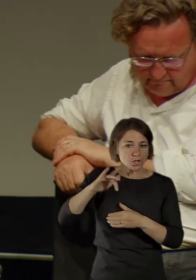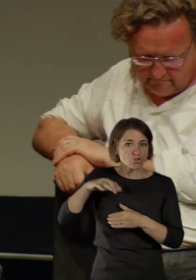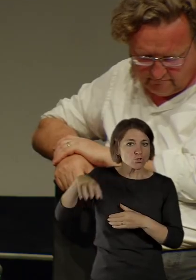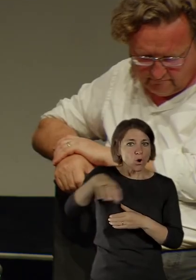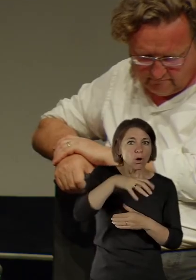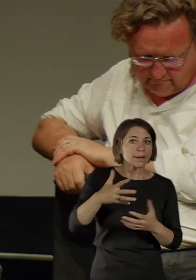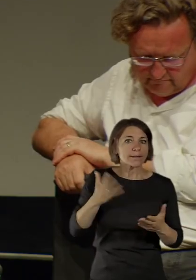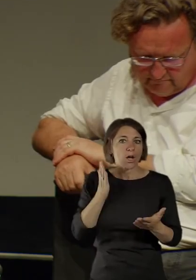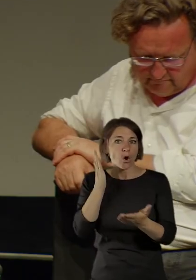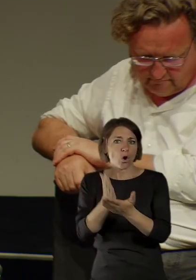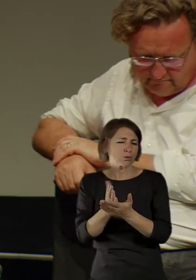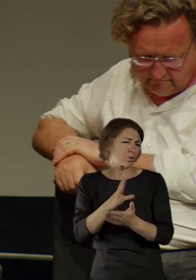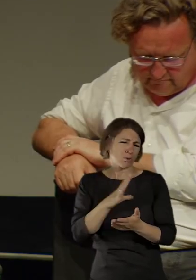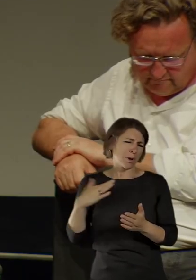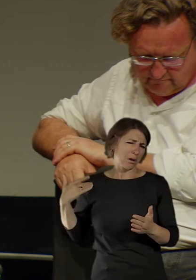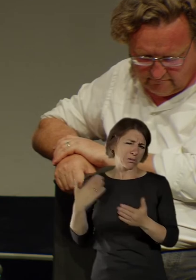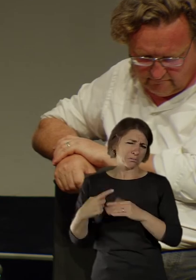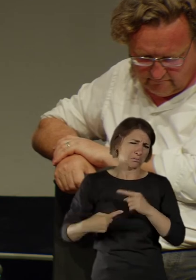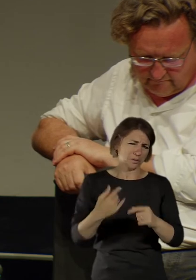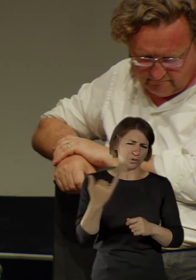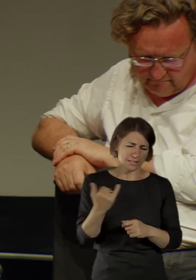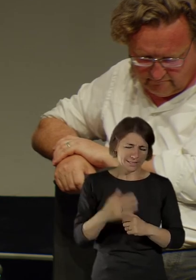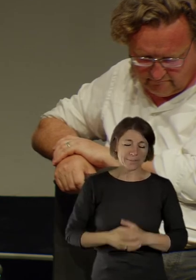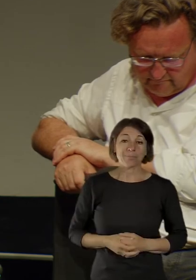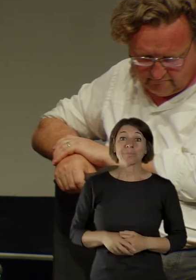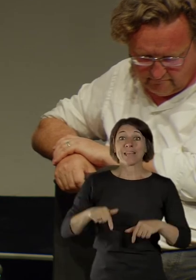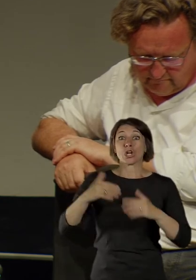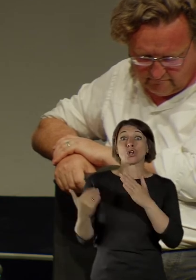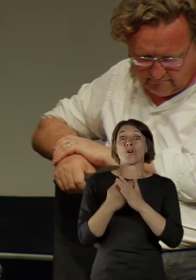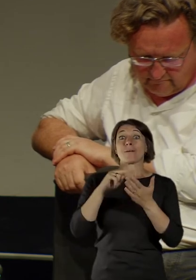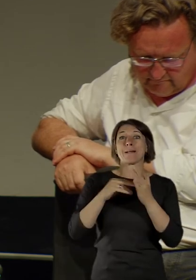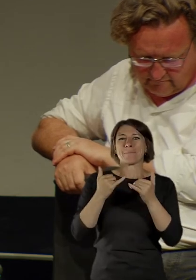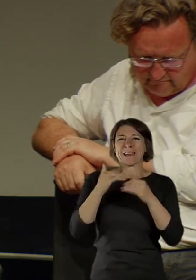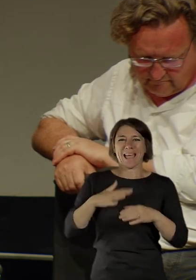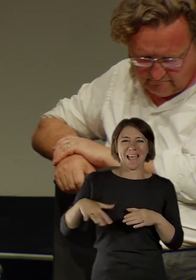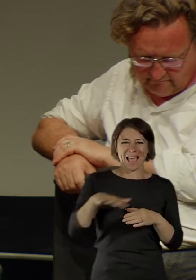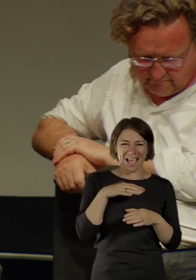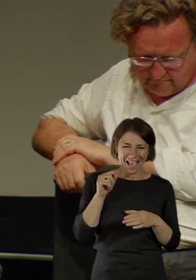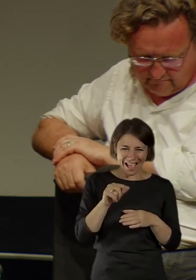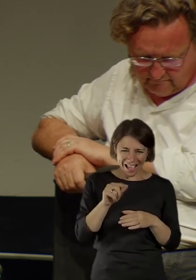A Metropolitní plán pro to, pro vznik podrobnějších dokumentací, ale i pro rozhodování, pokud dokumentace existovat nebudou,